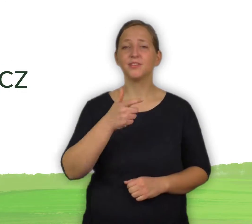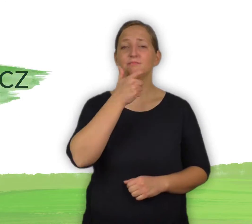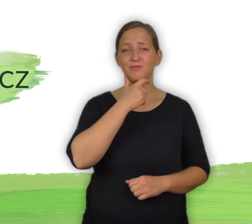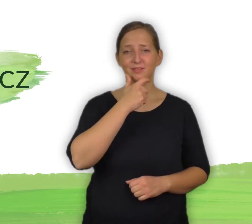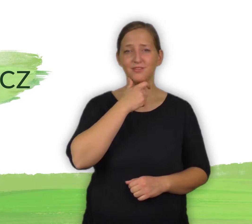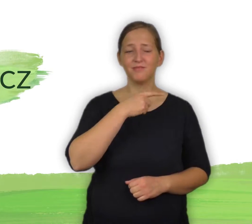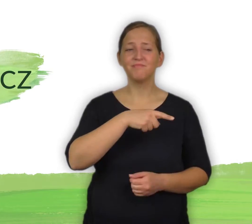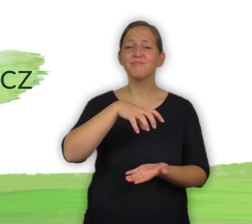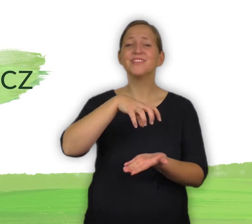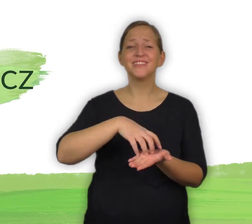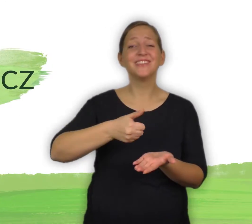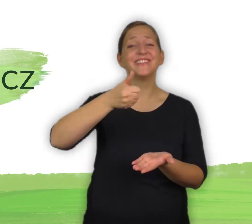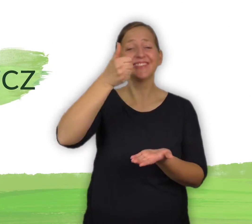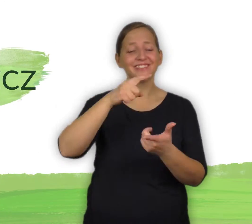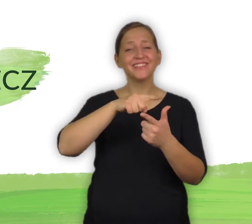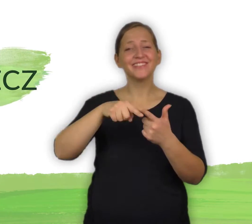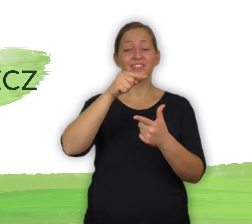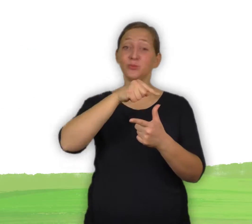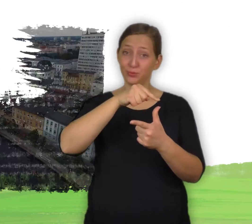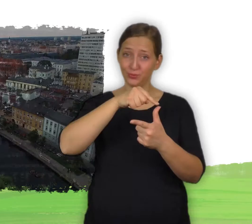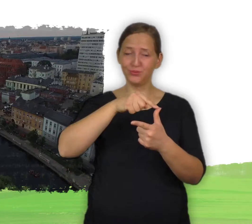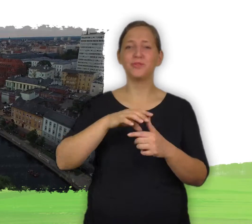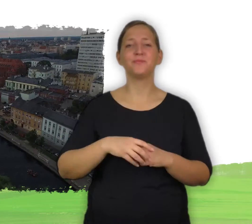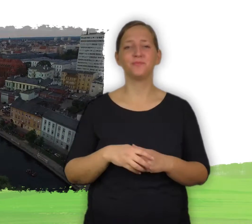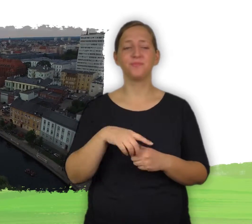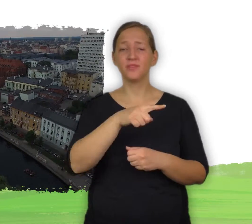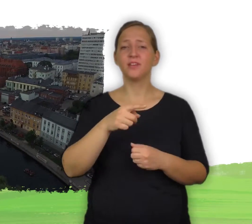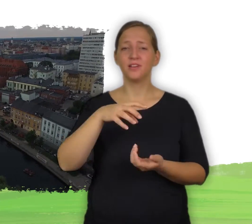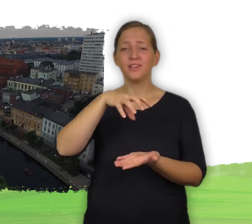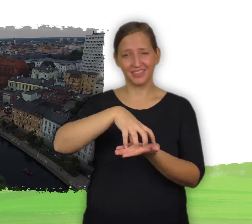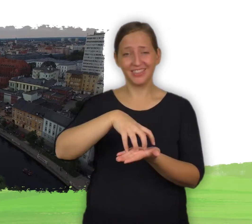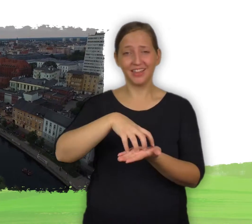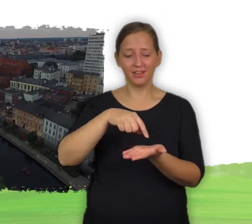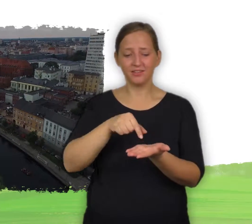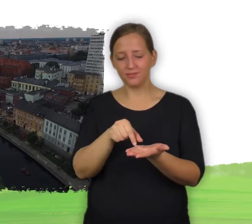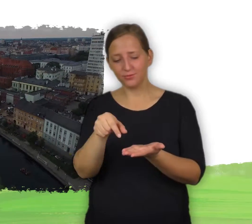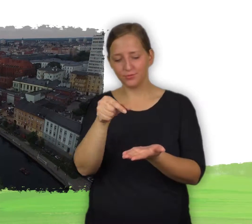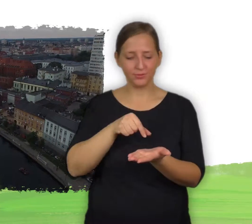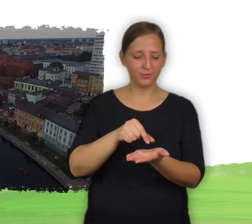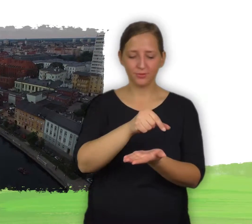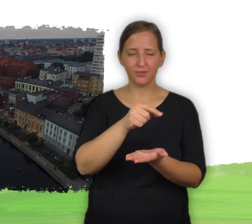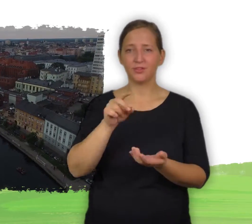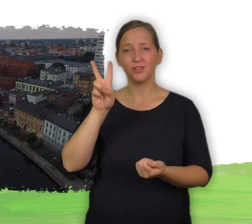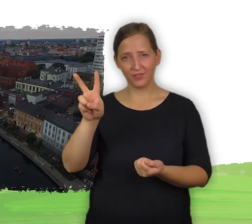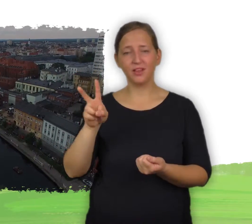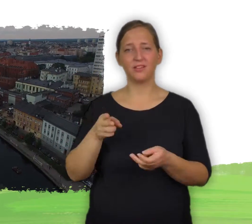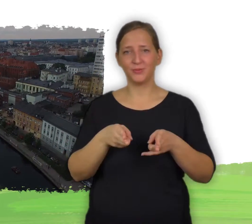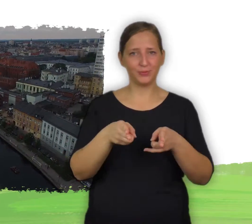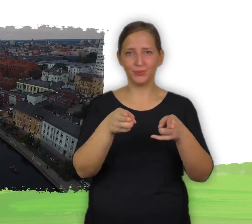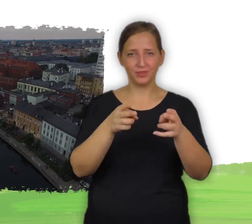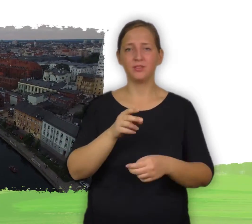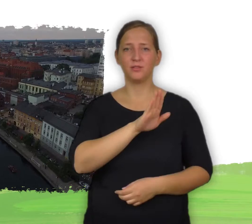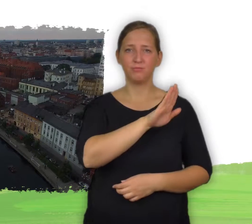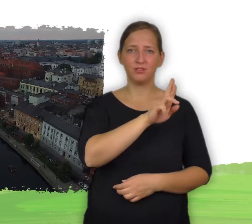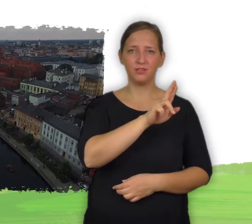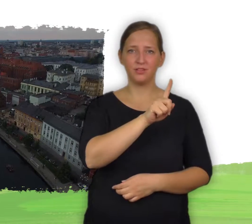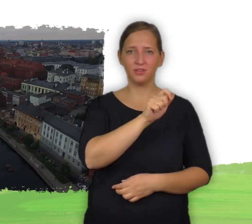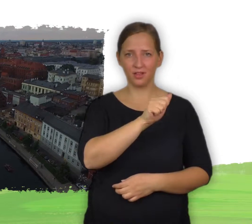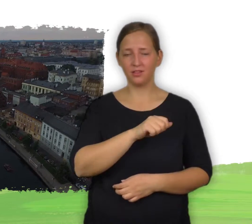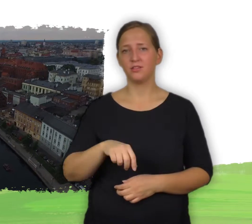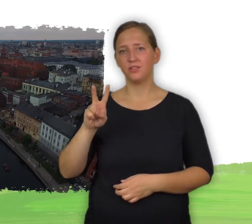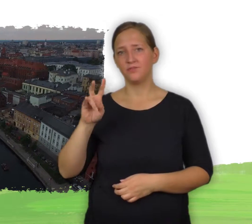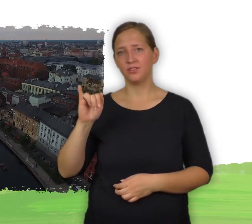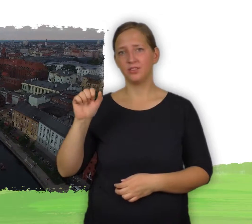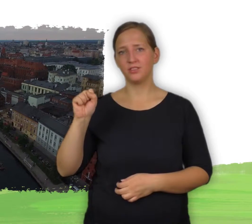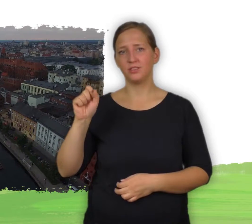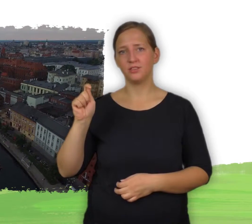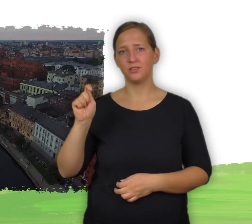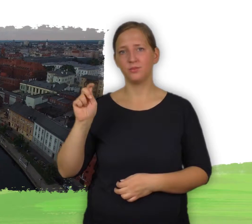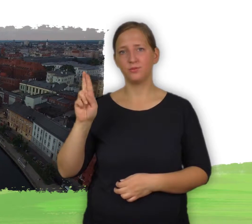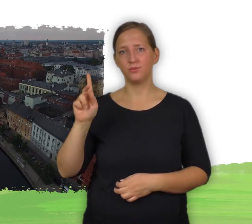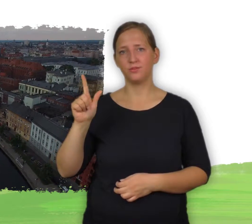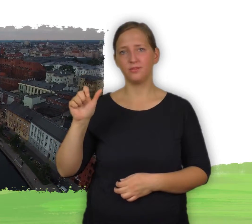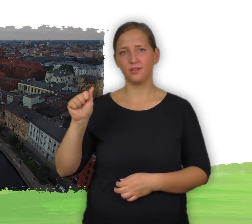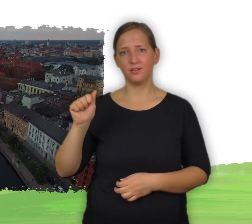Bydgoszcz to miasto leżące nad rzeką Brdą i Wisłą.